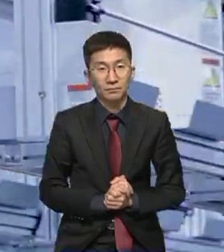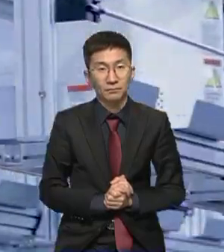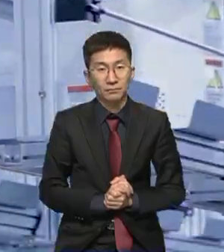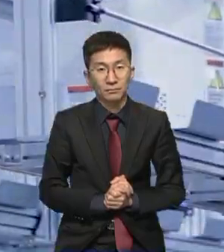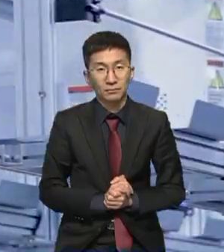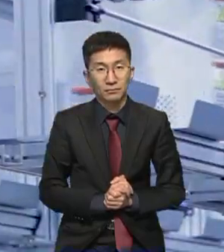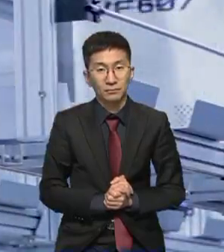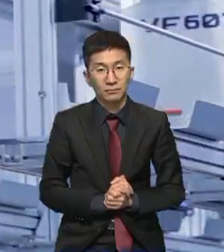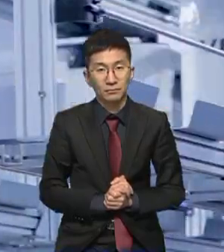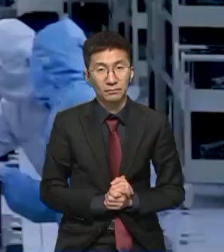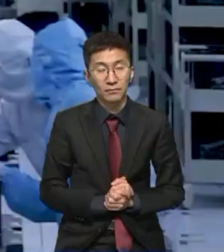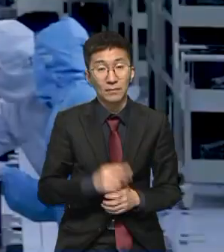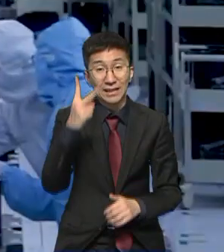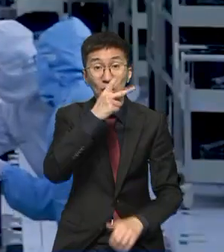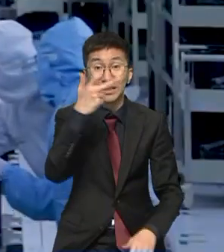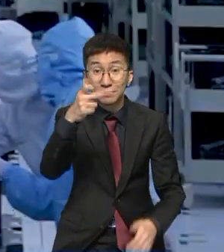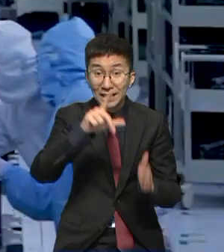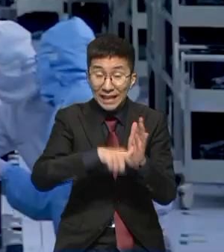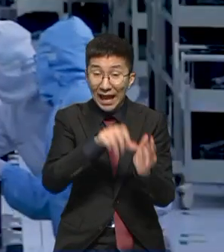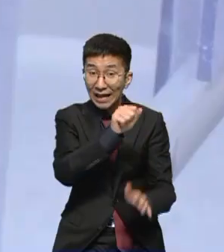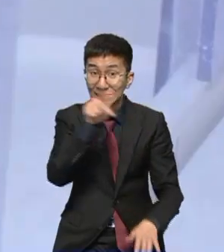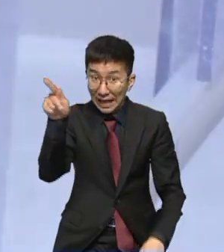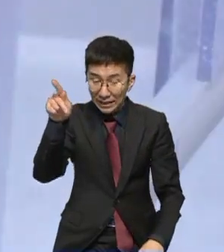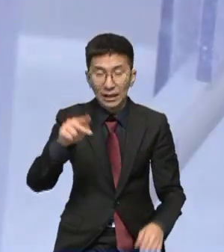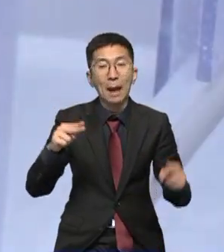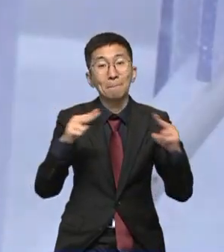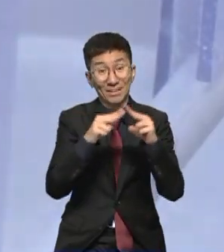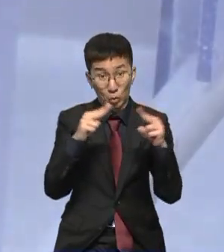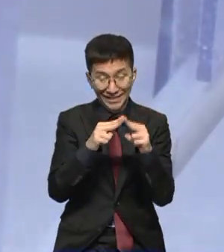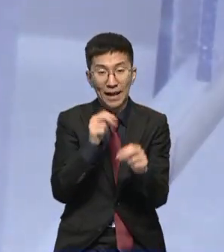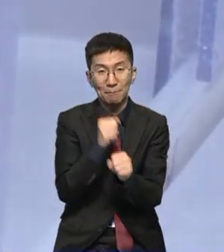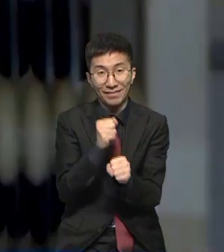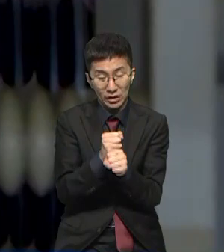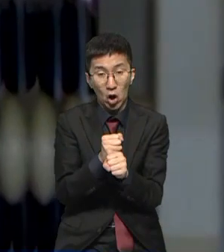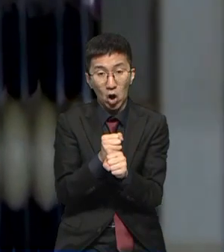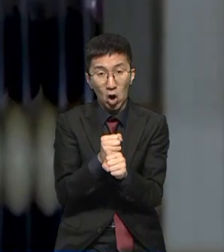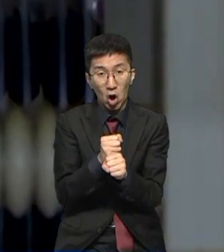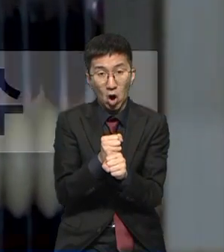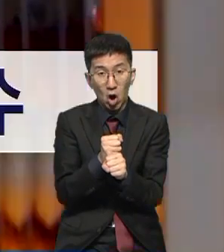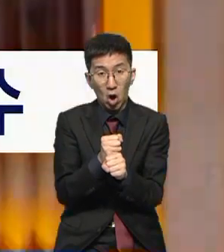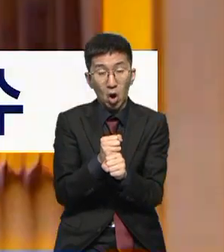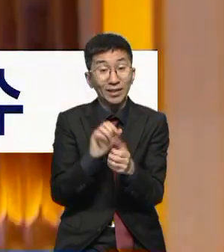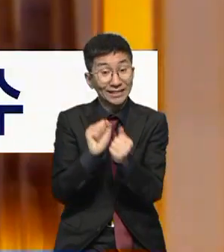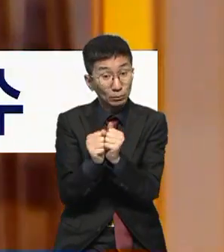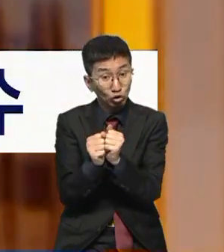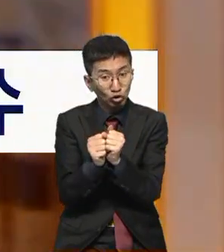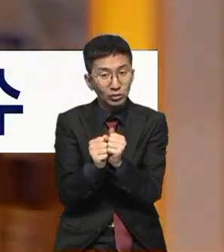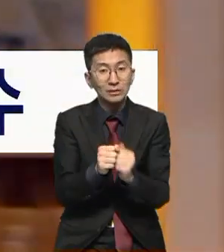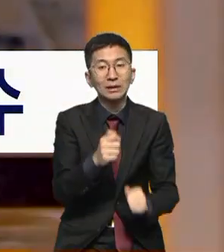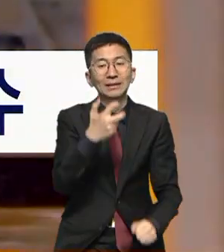(기자) 지난 2017년 SK는 반도체 소재업체 LG실트론 지분을 70.6%만